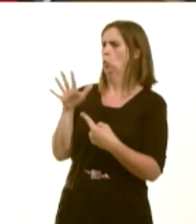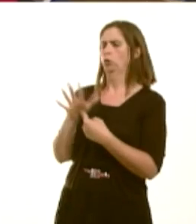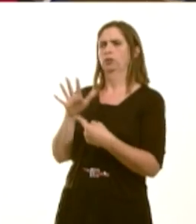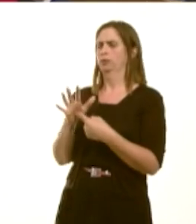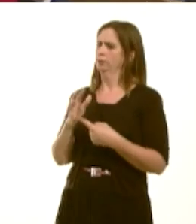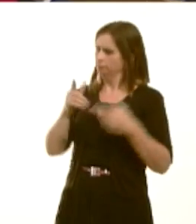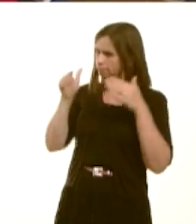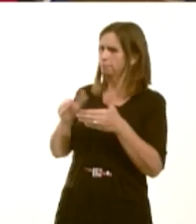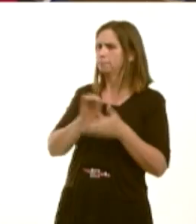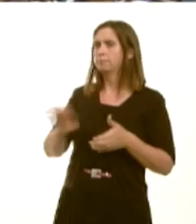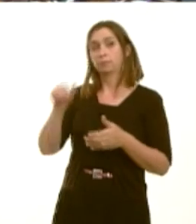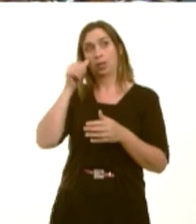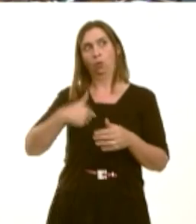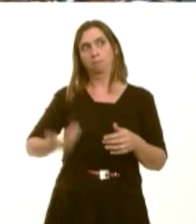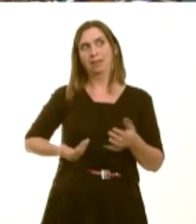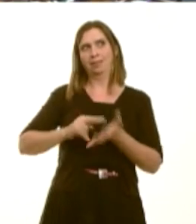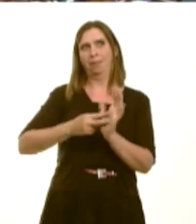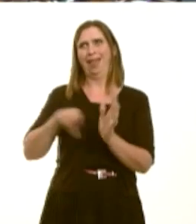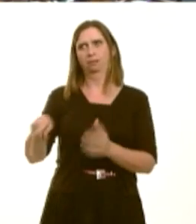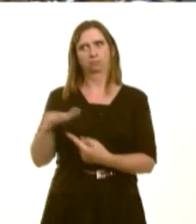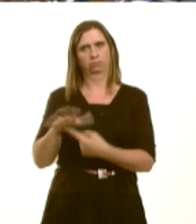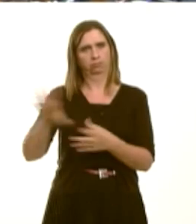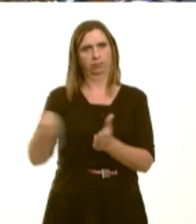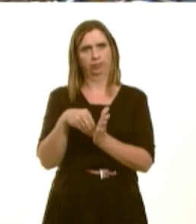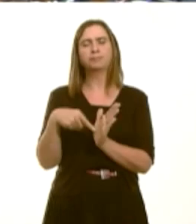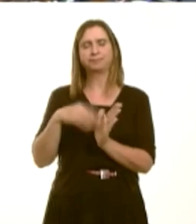Russell George: First Minster, thank you for your earlier answer. Can you outline when